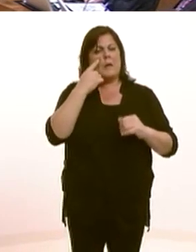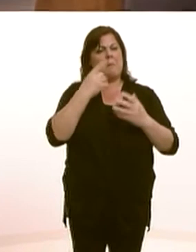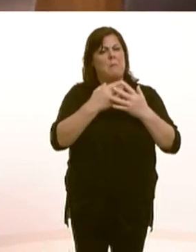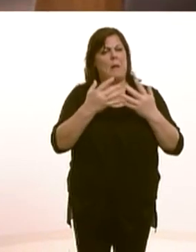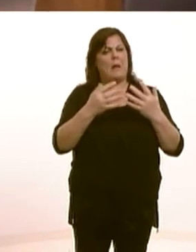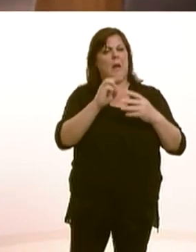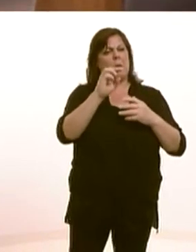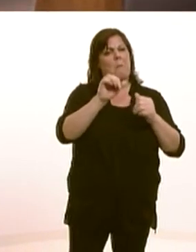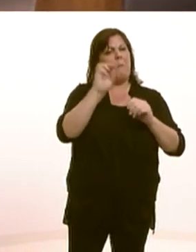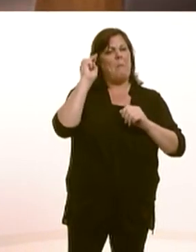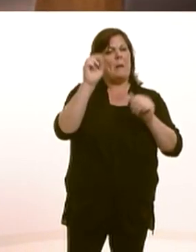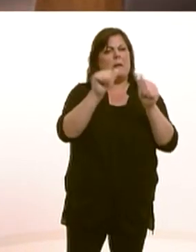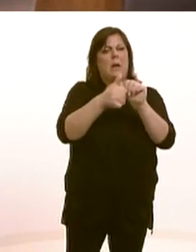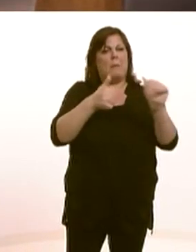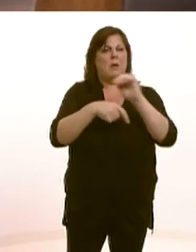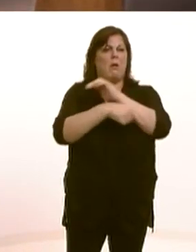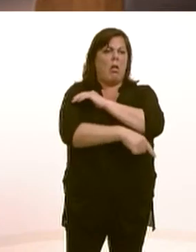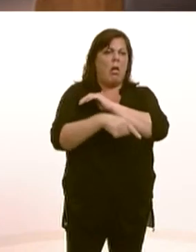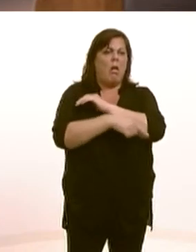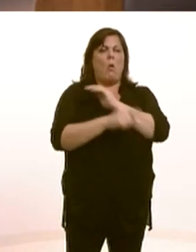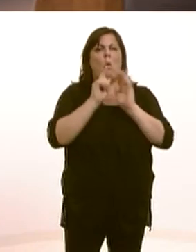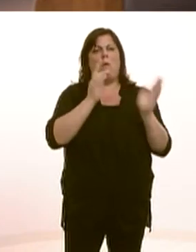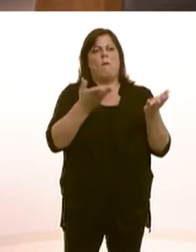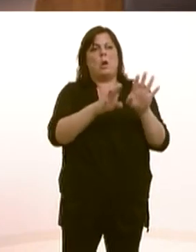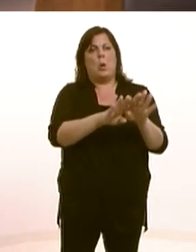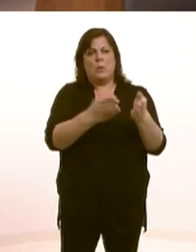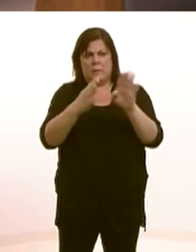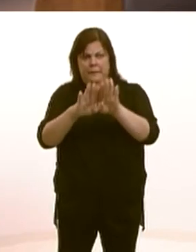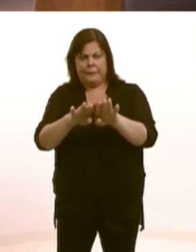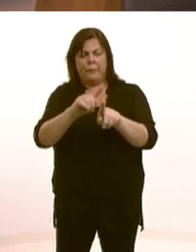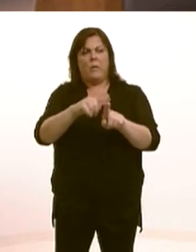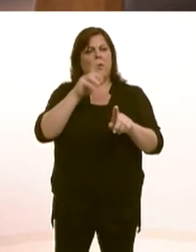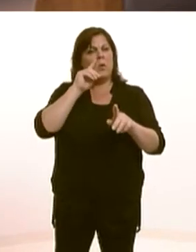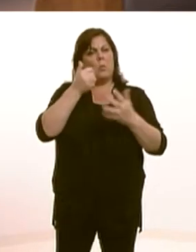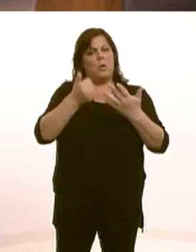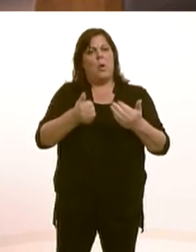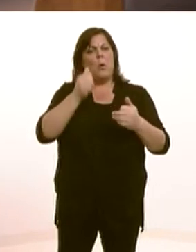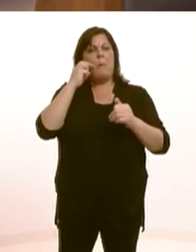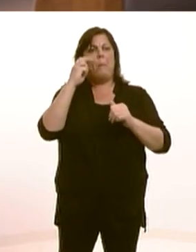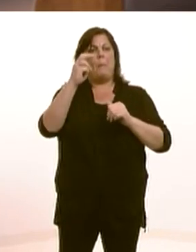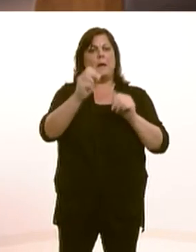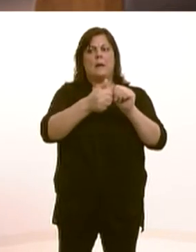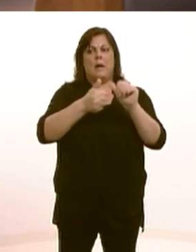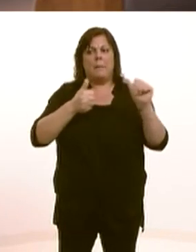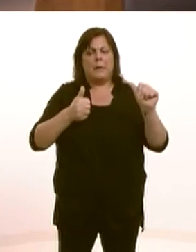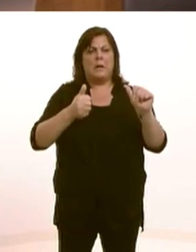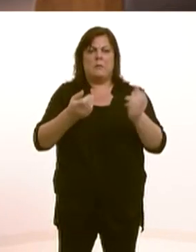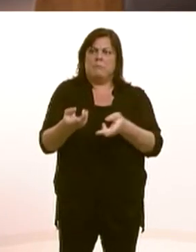Bydd yn rhaid ailystyried y strwythur bysiau ar Ùl 2018 er mwyn sicrhau nad yw hyn yn digwydd.